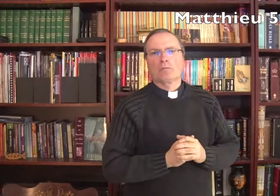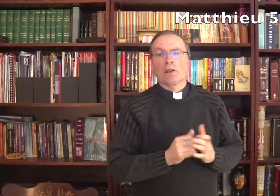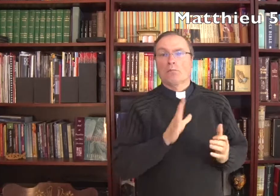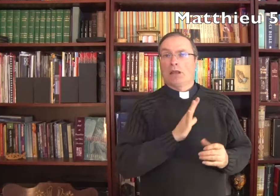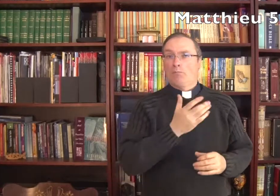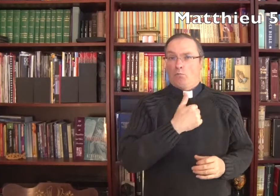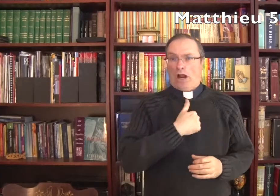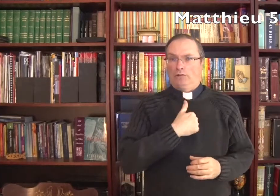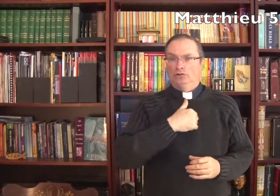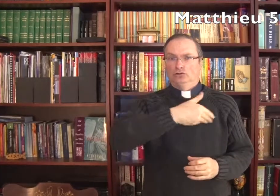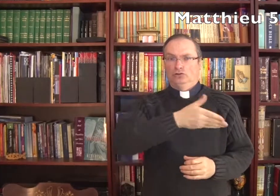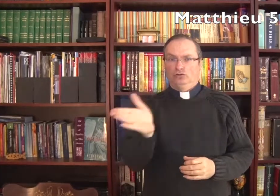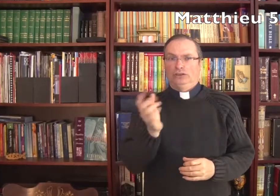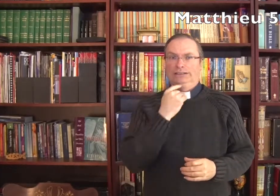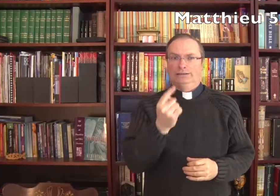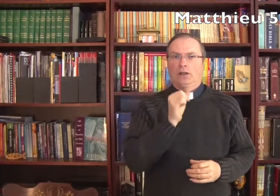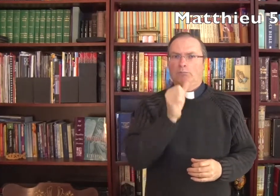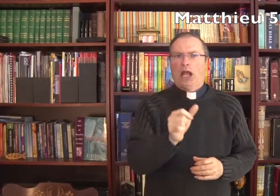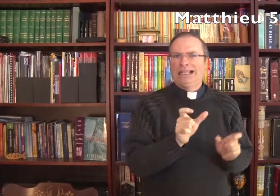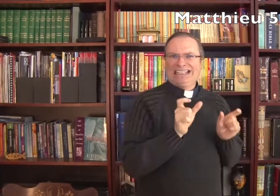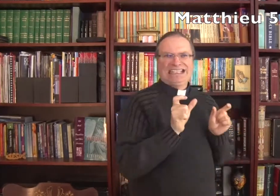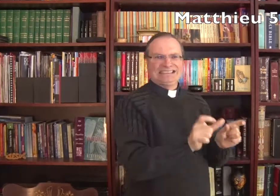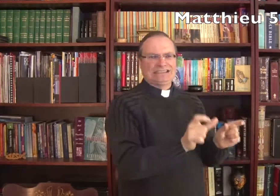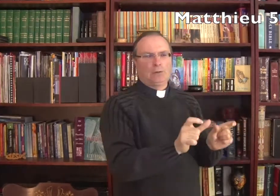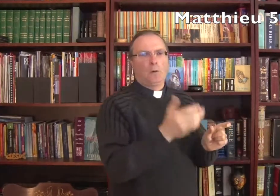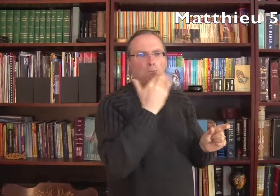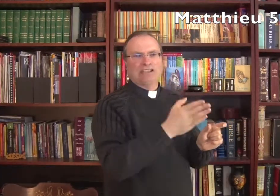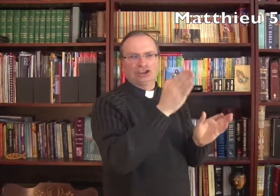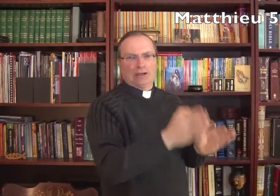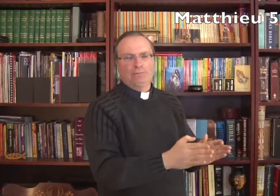Mais moi je vous dis de ne pas résister au méchant.